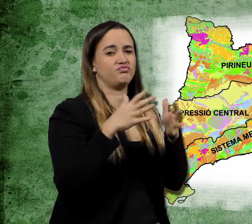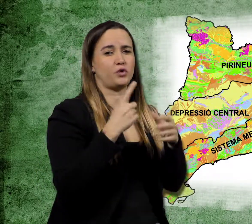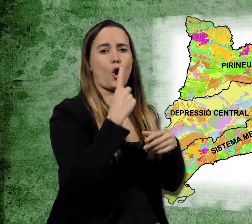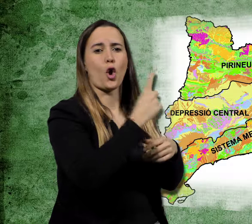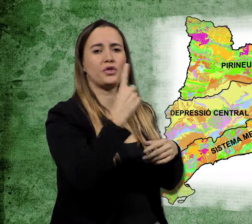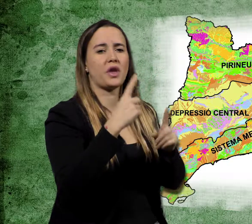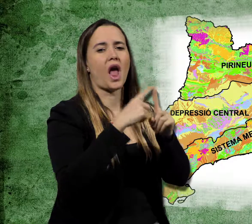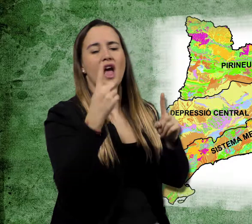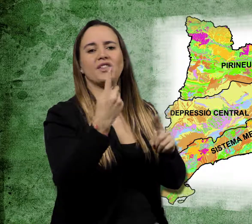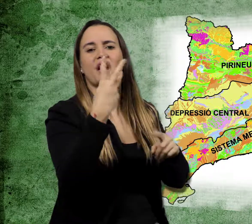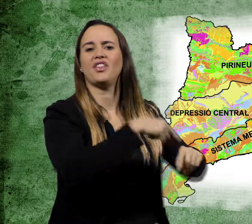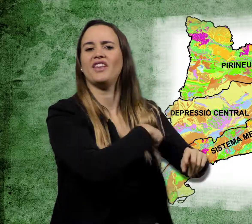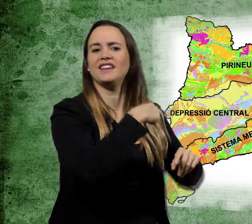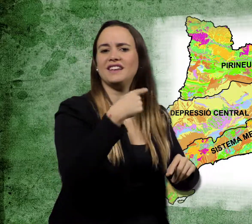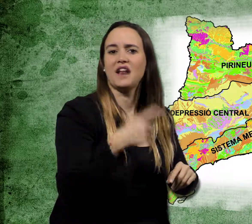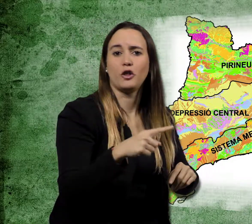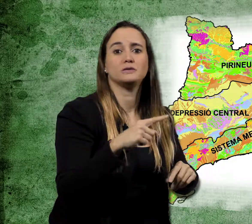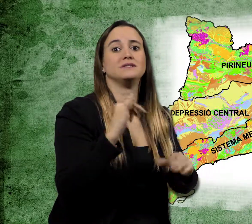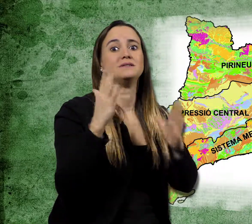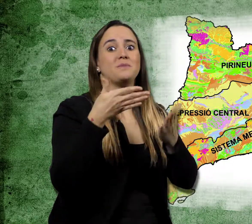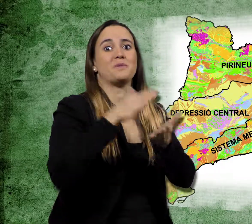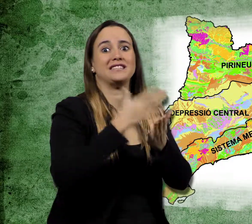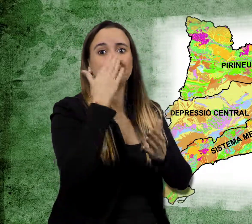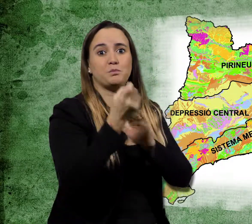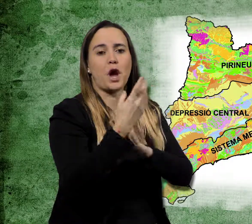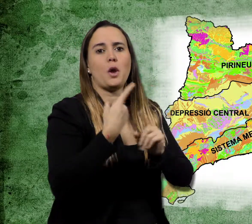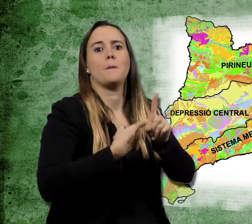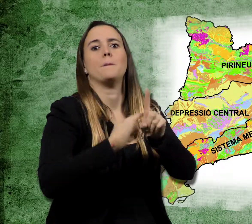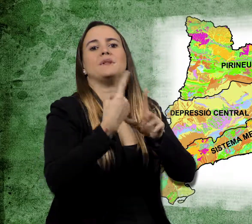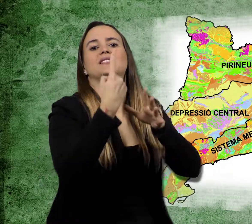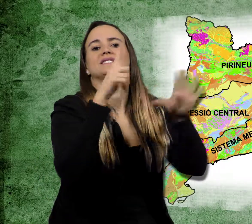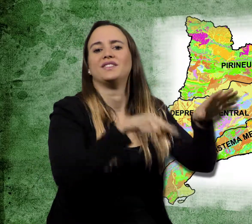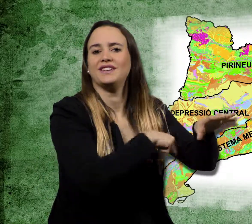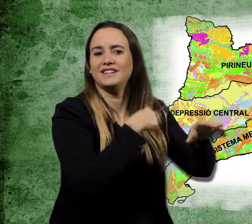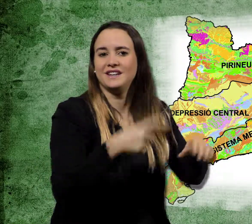oscil·la entre els 11 i els 13 graus i puja fins als 17 al maig.